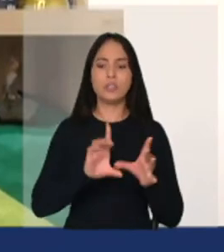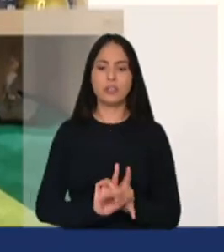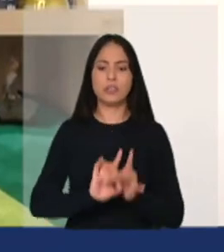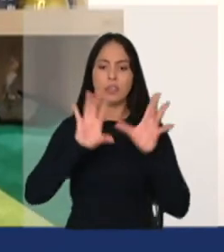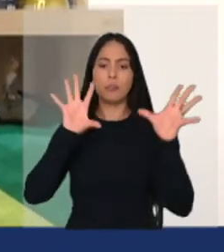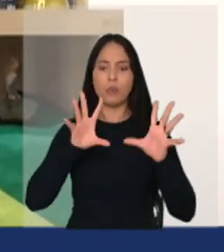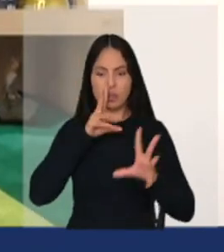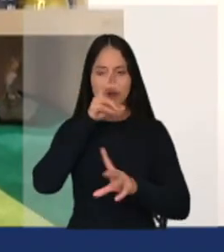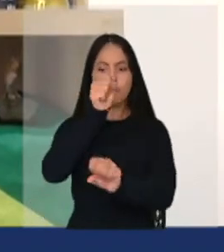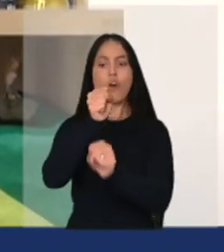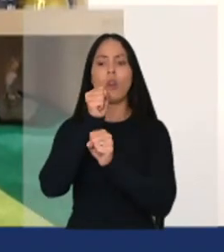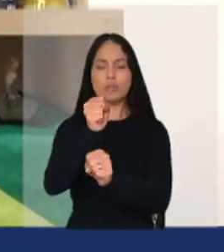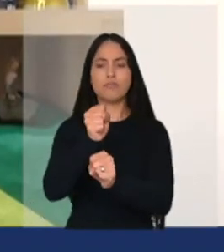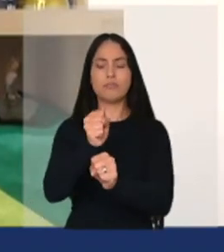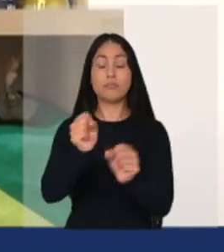TODOS, É REFORÇO DA NOSSA